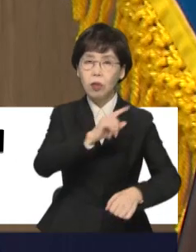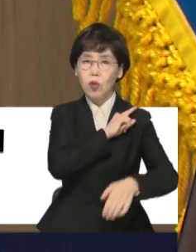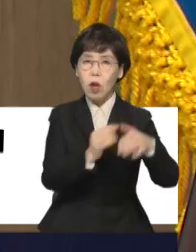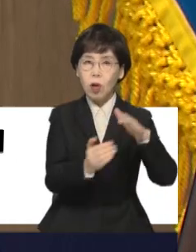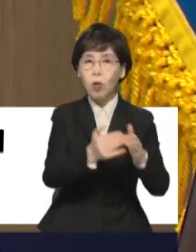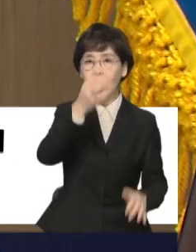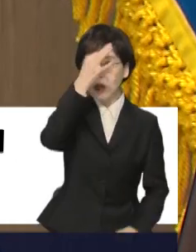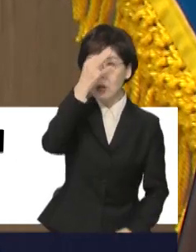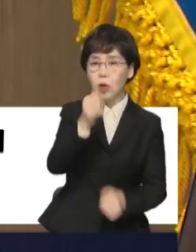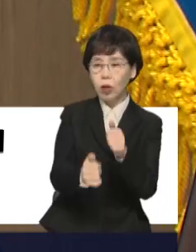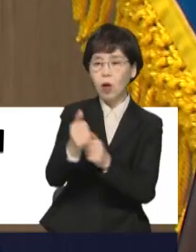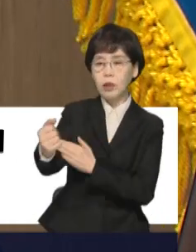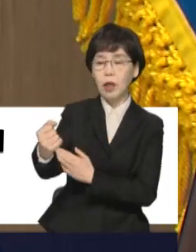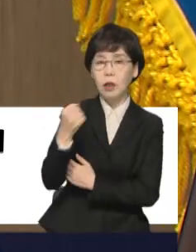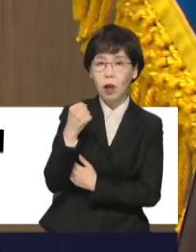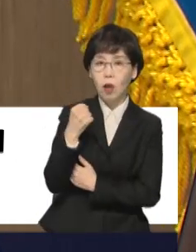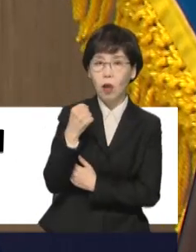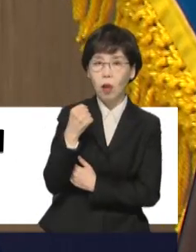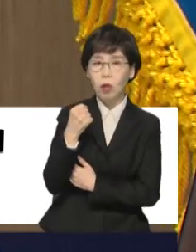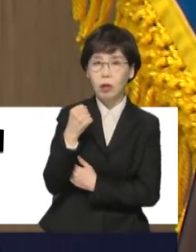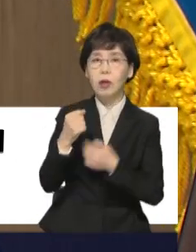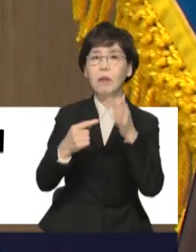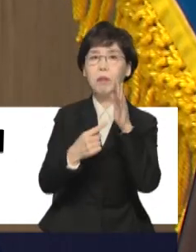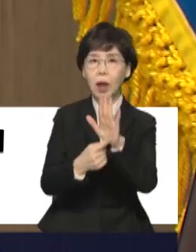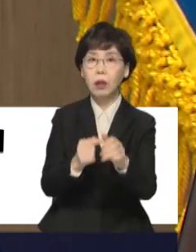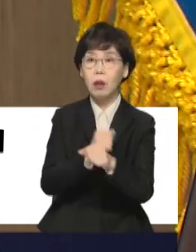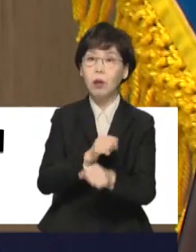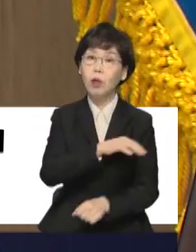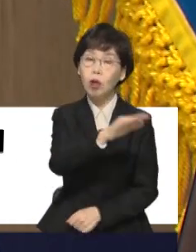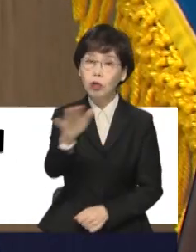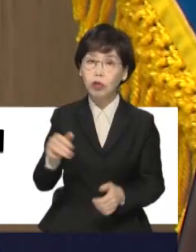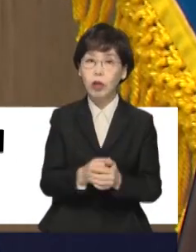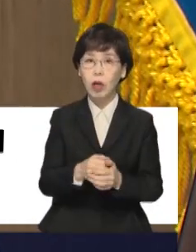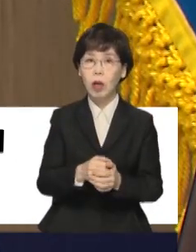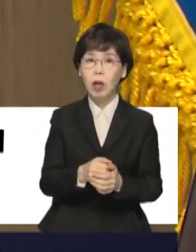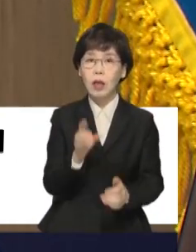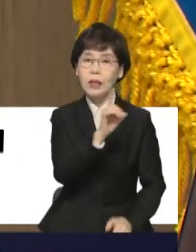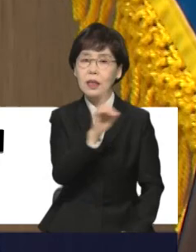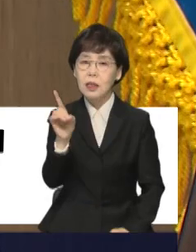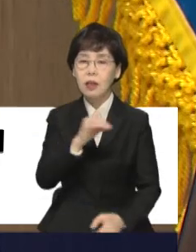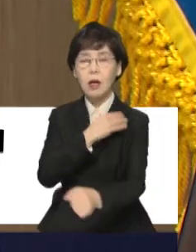발산하고 우리의 디지털 역량과 문화